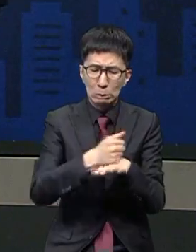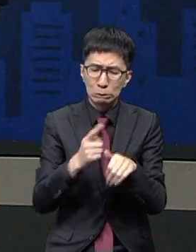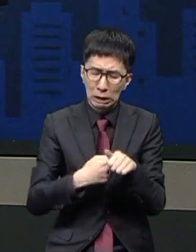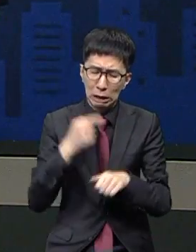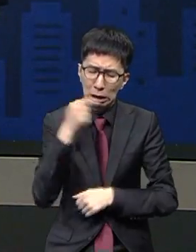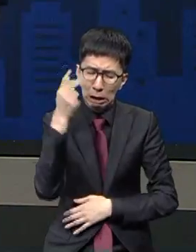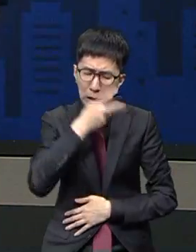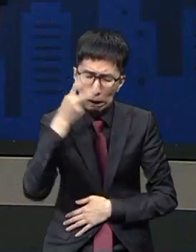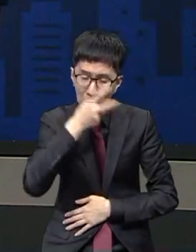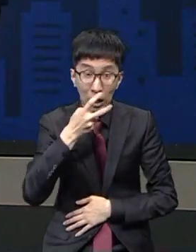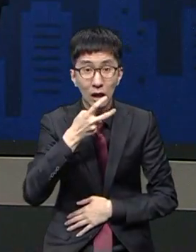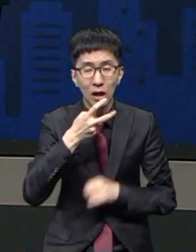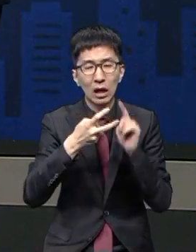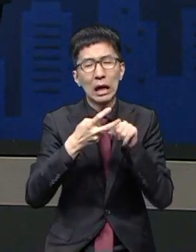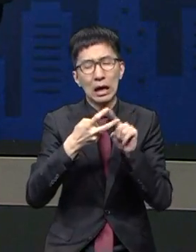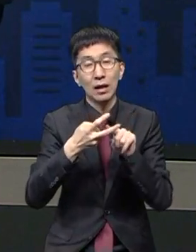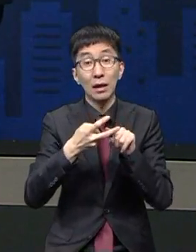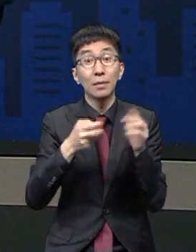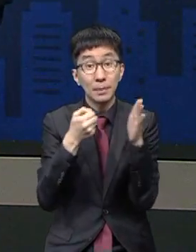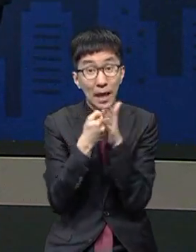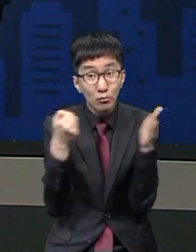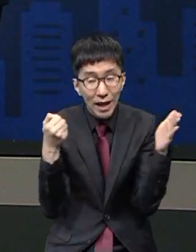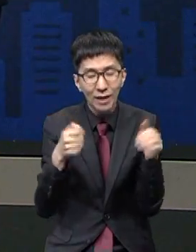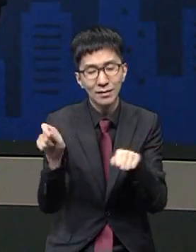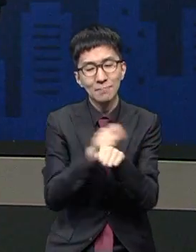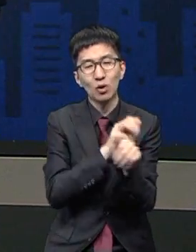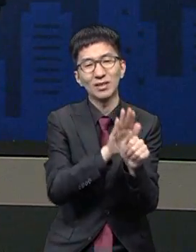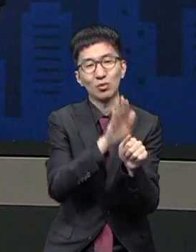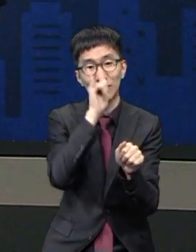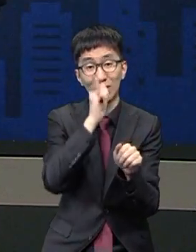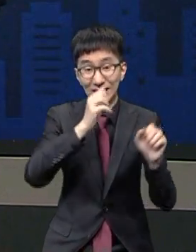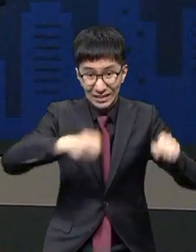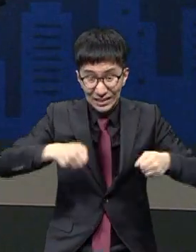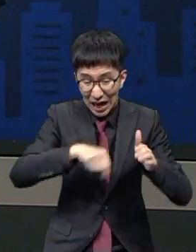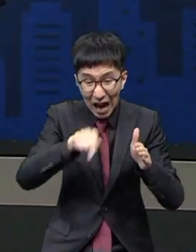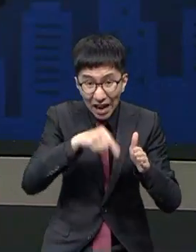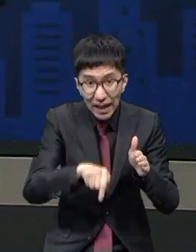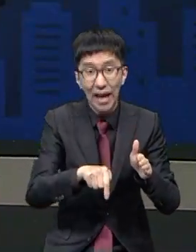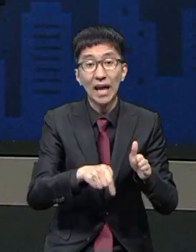있습니다. 스키장 내 음식점이나 주변 대여점처럼